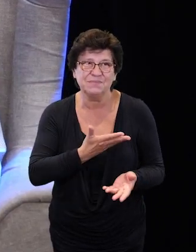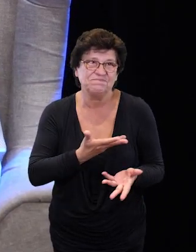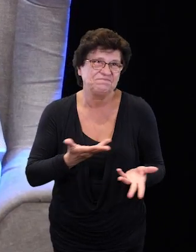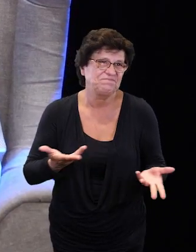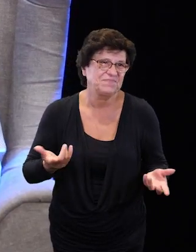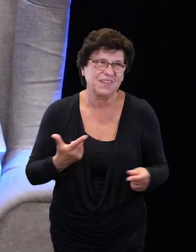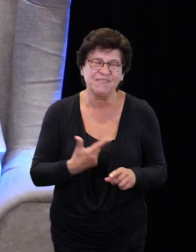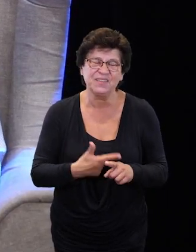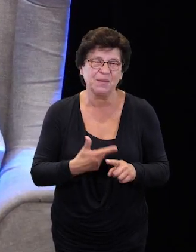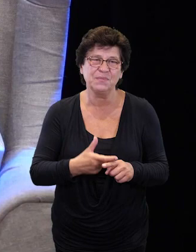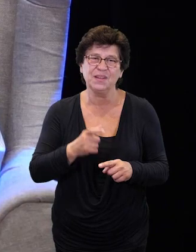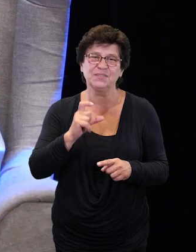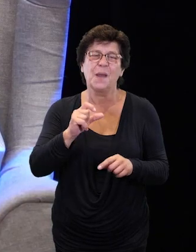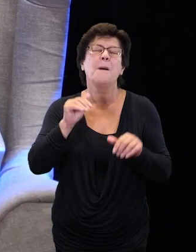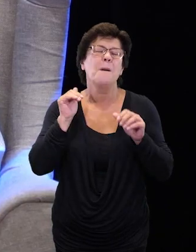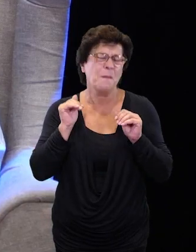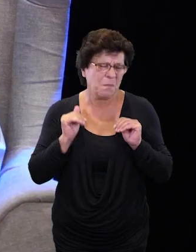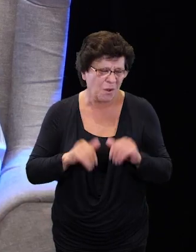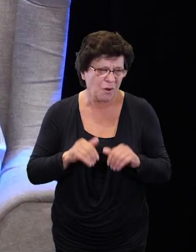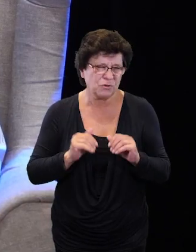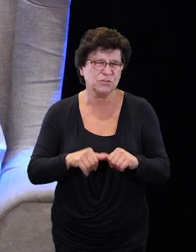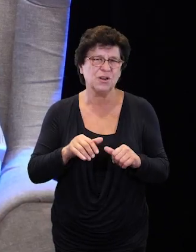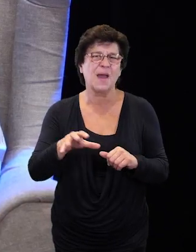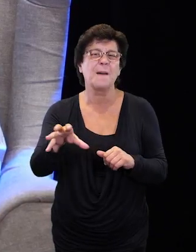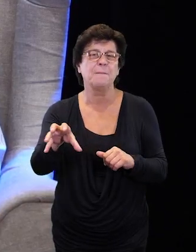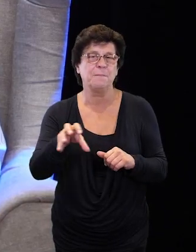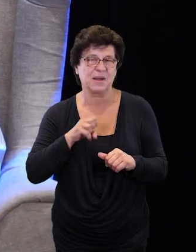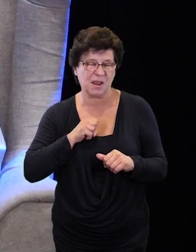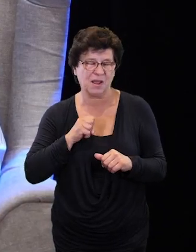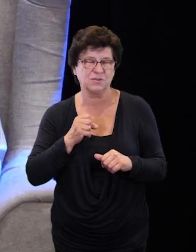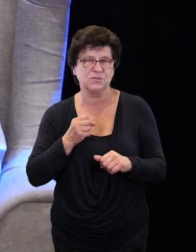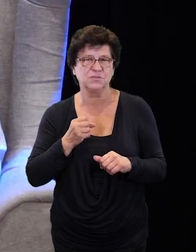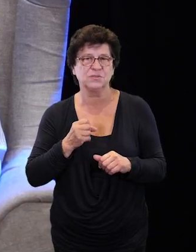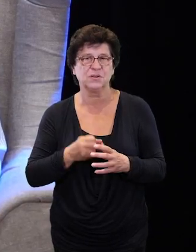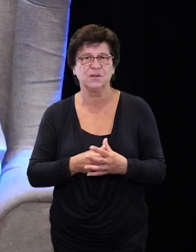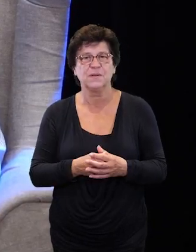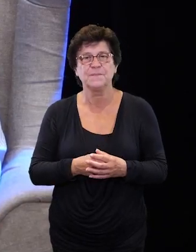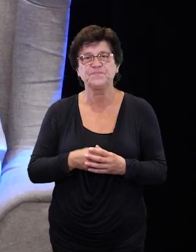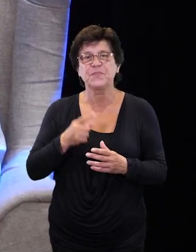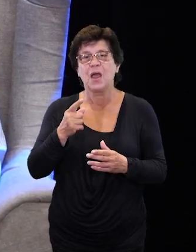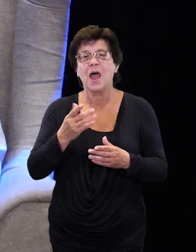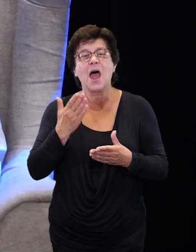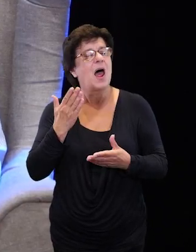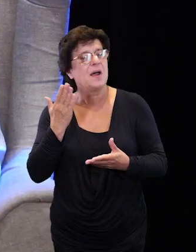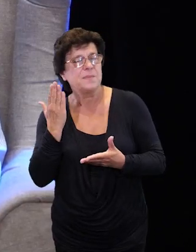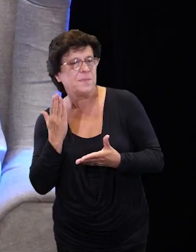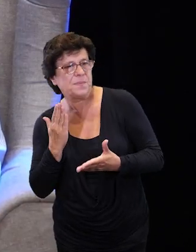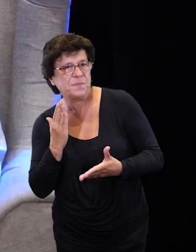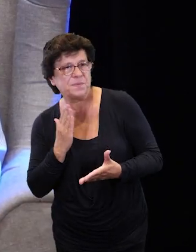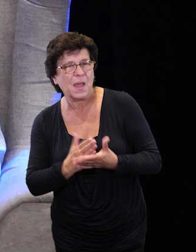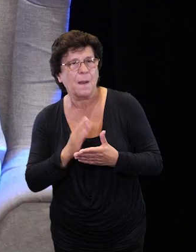Więc można brać... Mówimy w kontekście oczywiście tylko przeziębienia. Tam był oczywiście wyjątek, że jak ktoś uprawia dużo sportu,